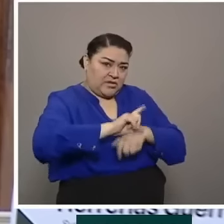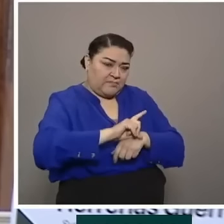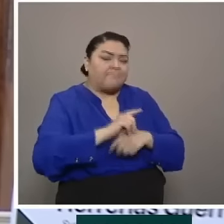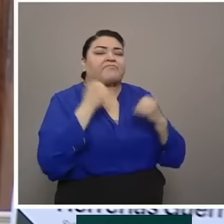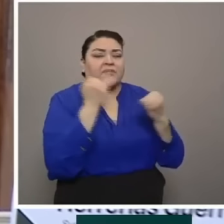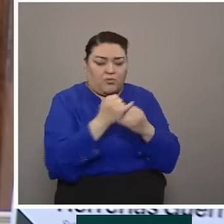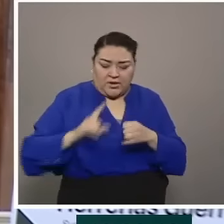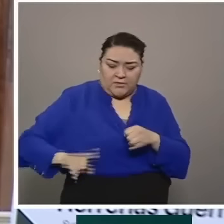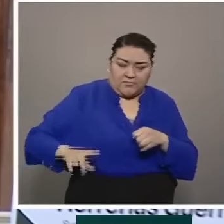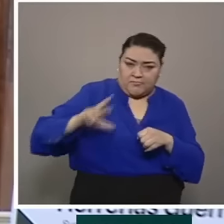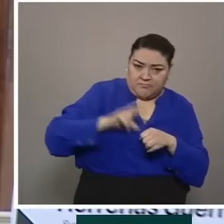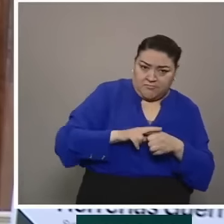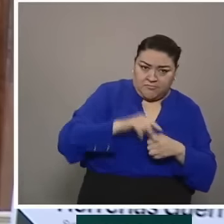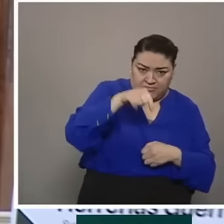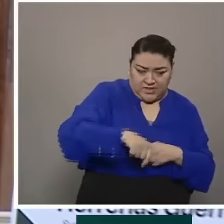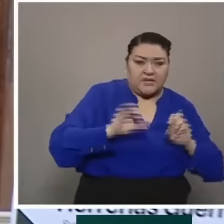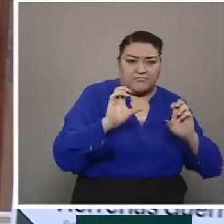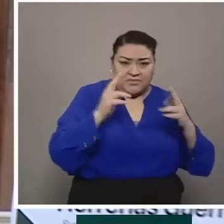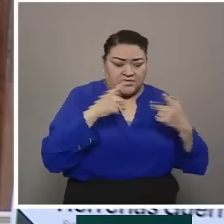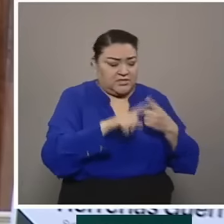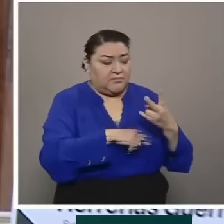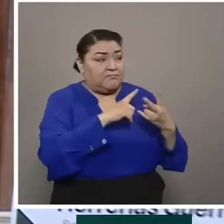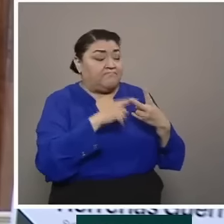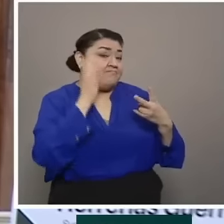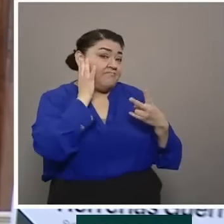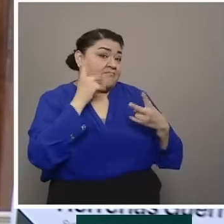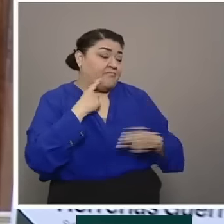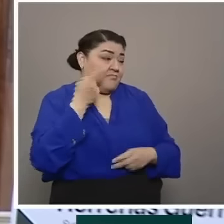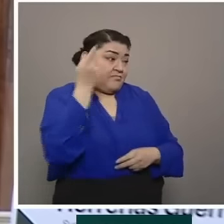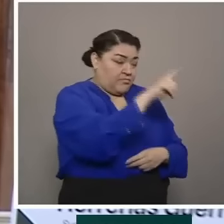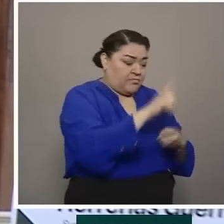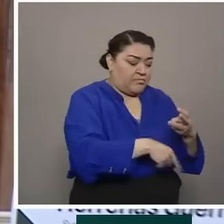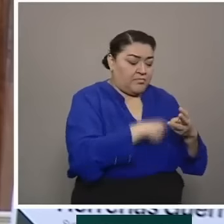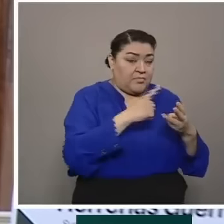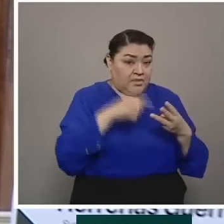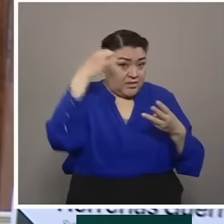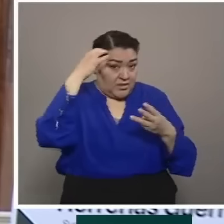Estado de Chiapas, así como al Ayuntamiento de San Cristóbal de las Casas, para que de